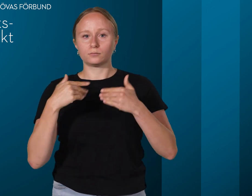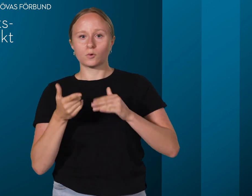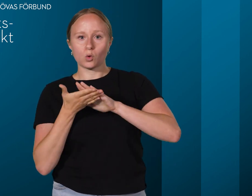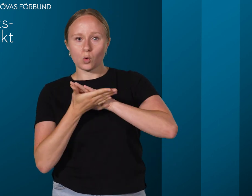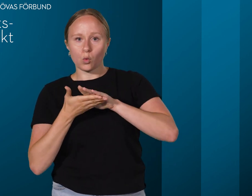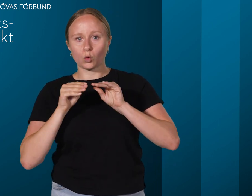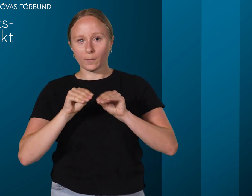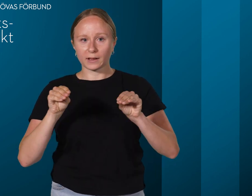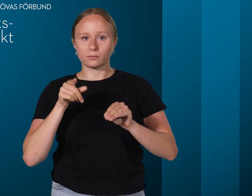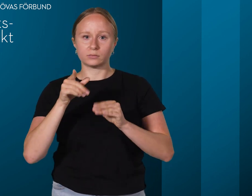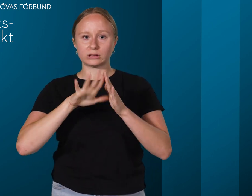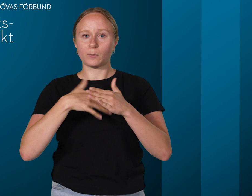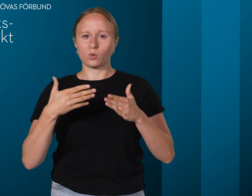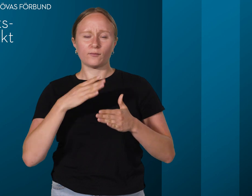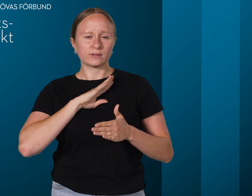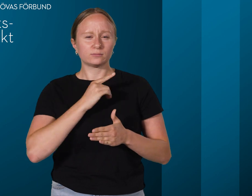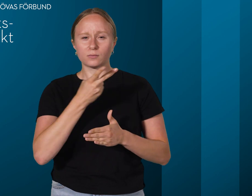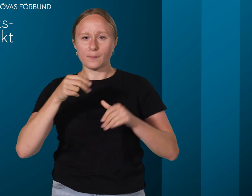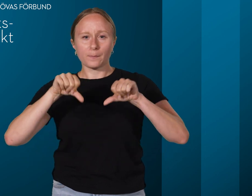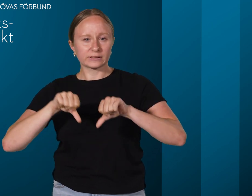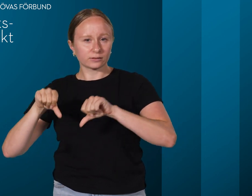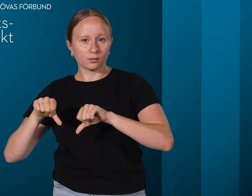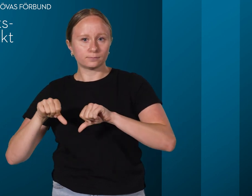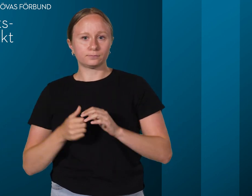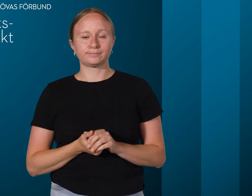och den grundläggande utbildningen på teckenspråk.